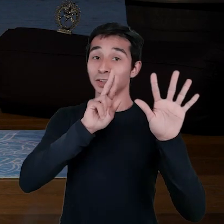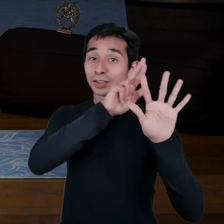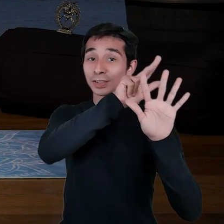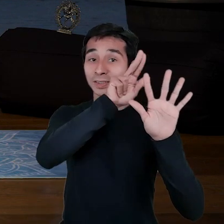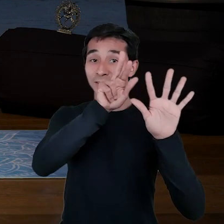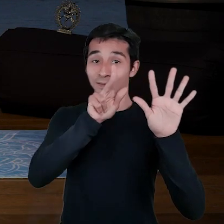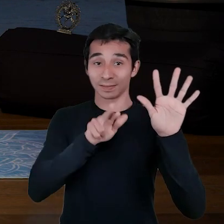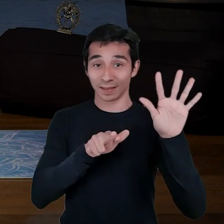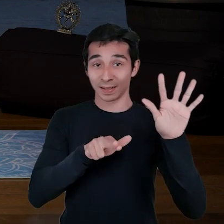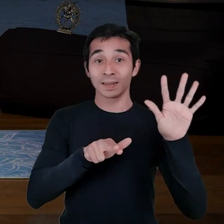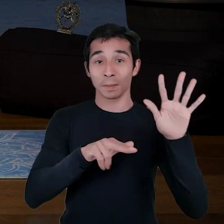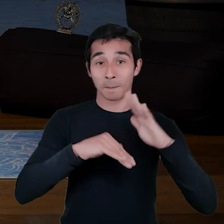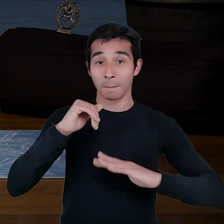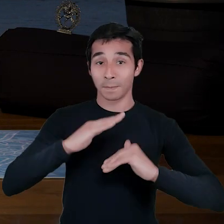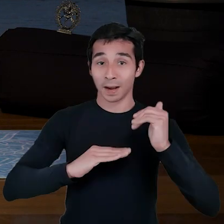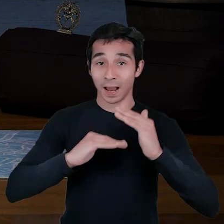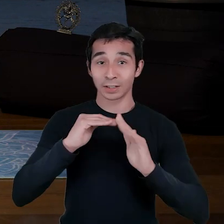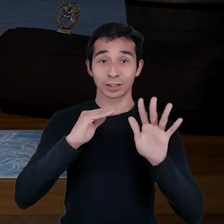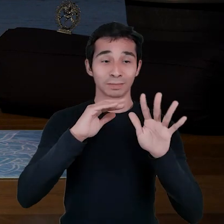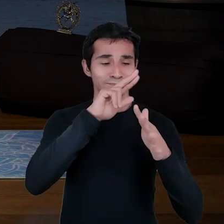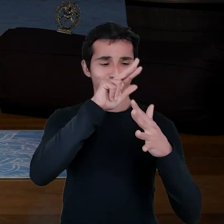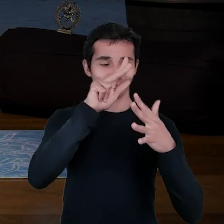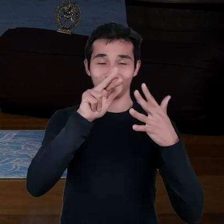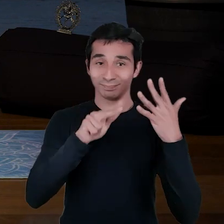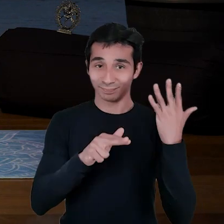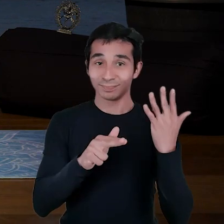de acordo com as características da sua prática.